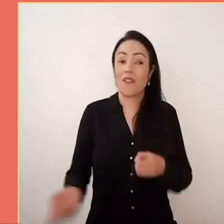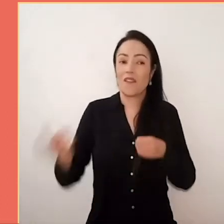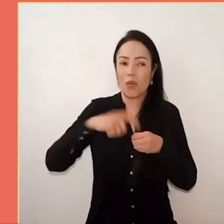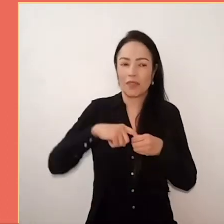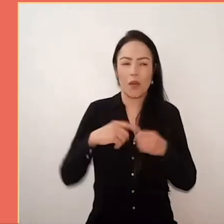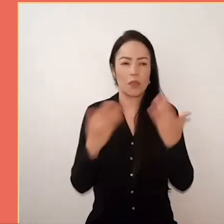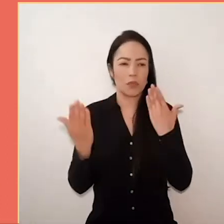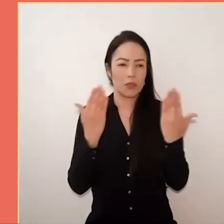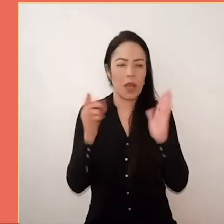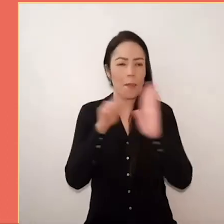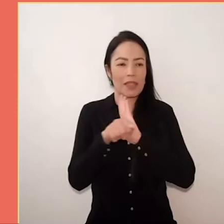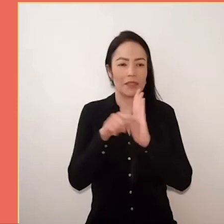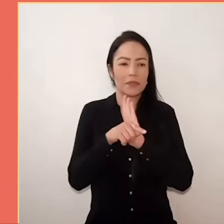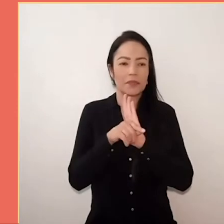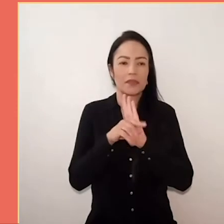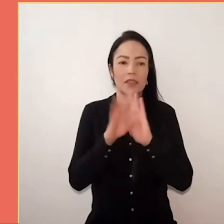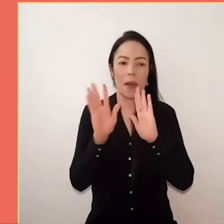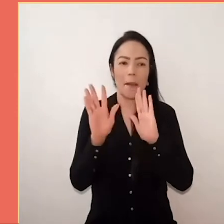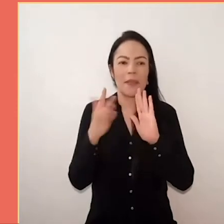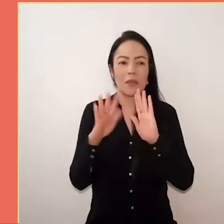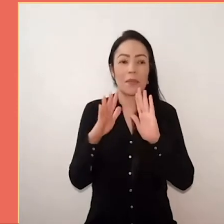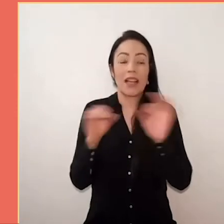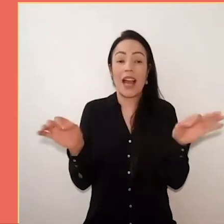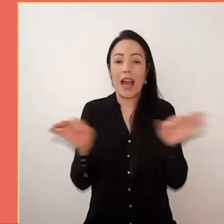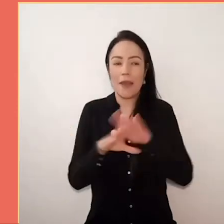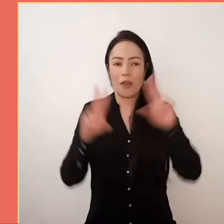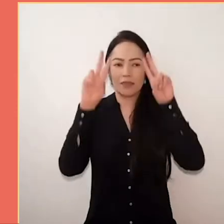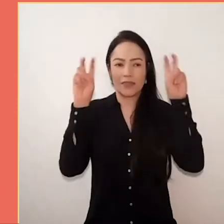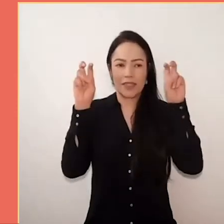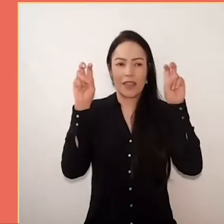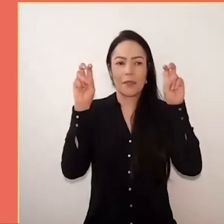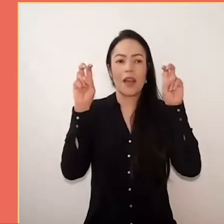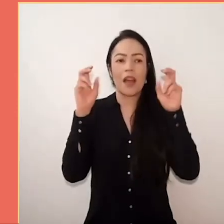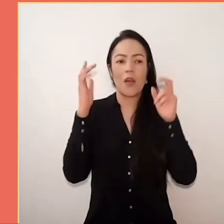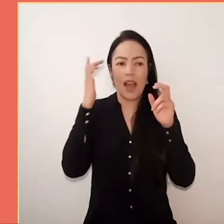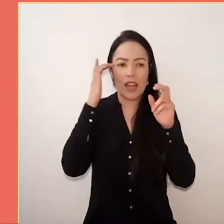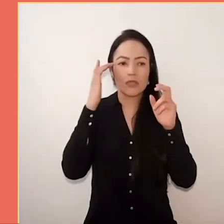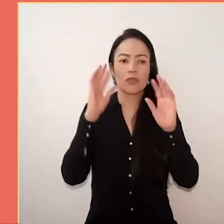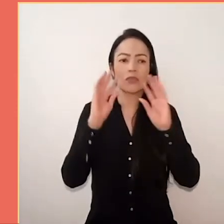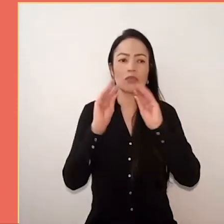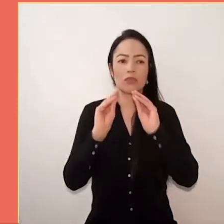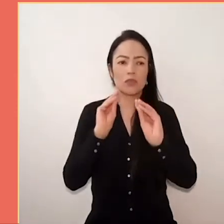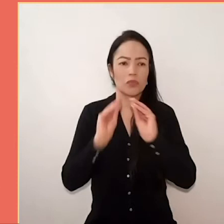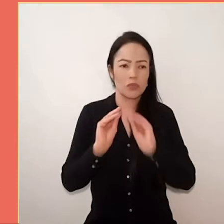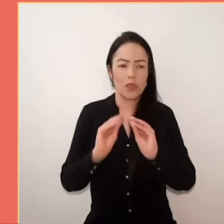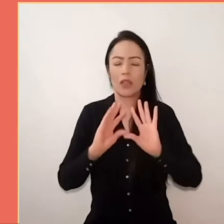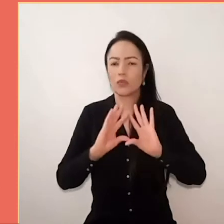para meio fechar esse primeiro tema, eu acho que foram colocadas, foram colocados alguns aspectos